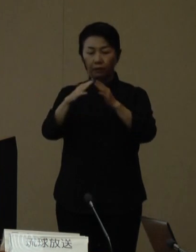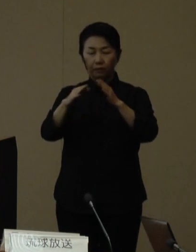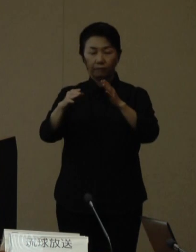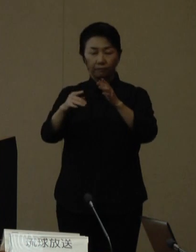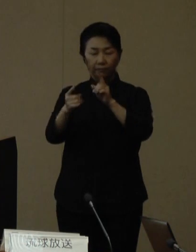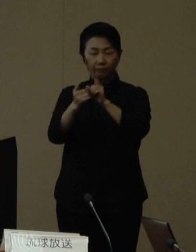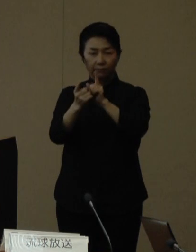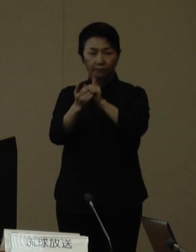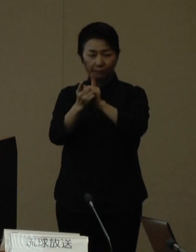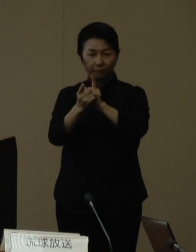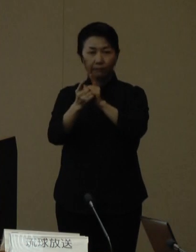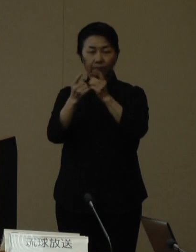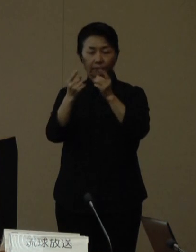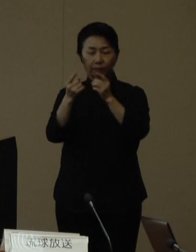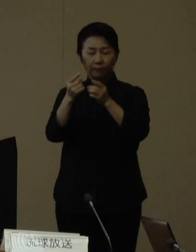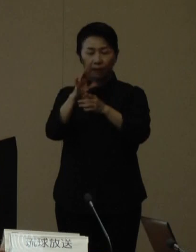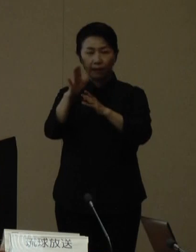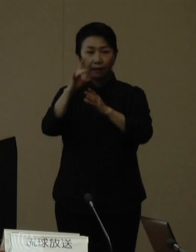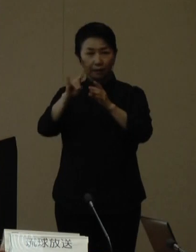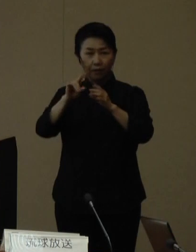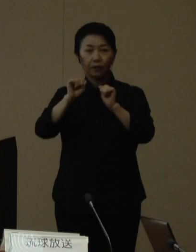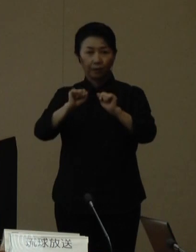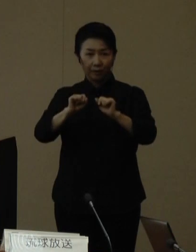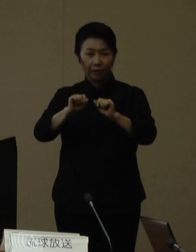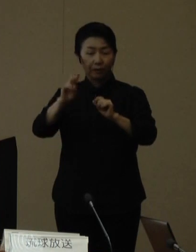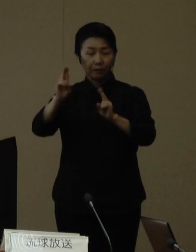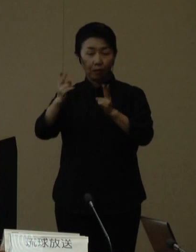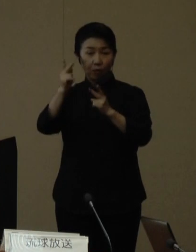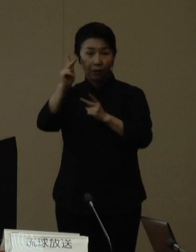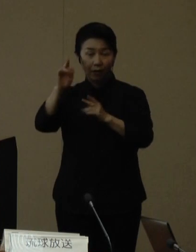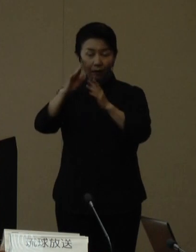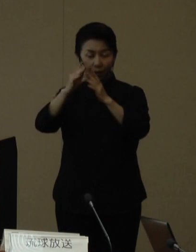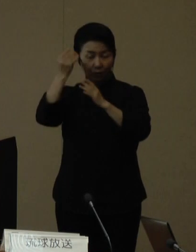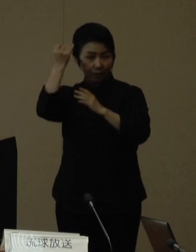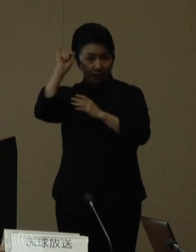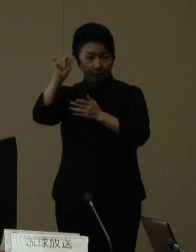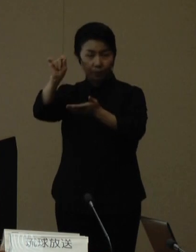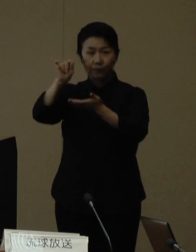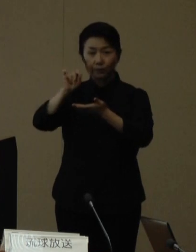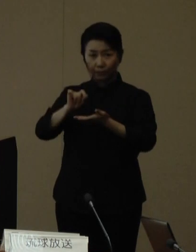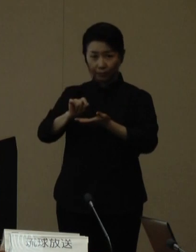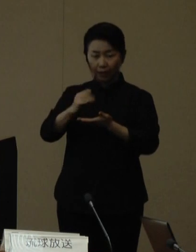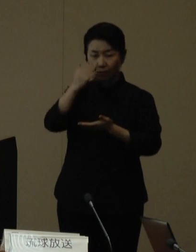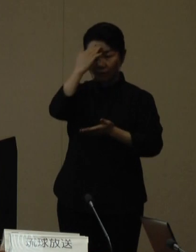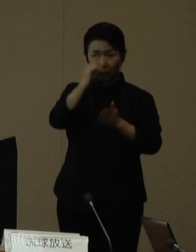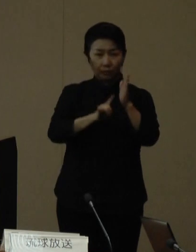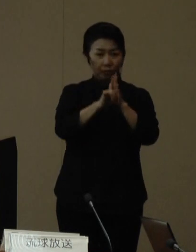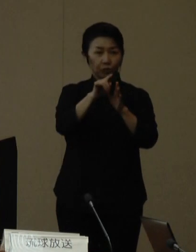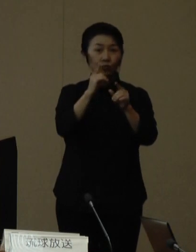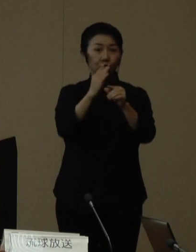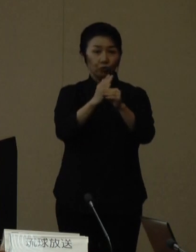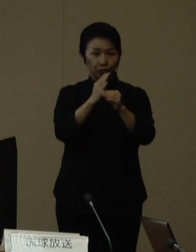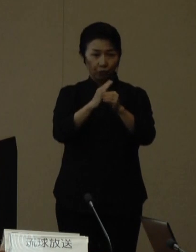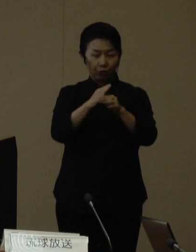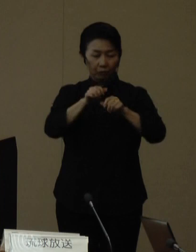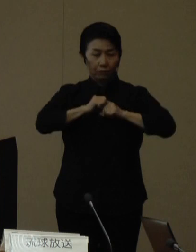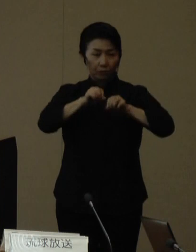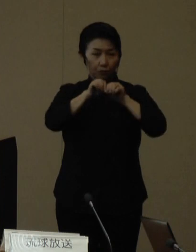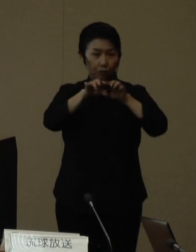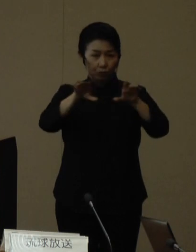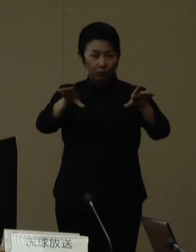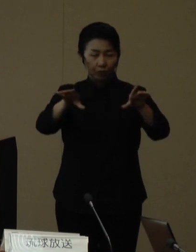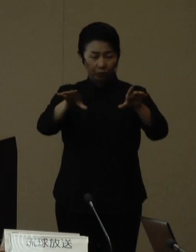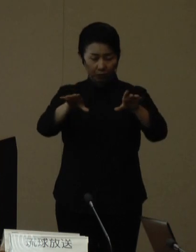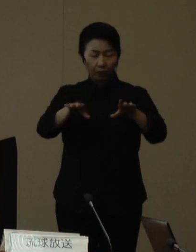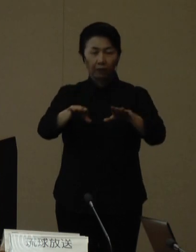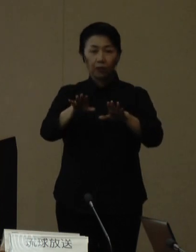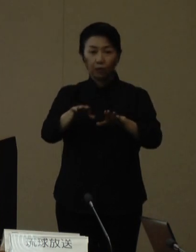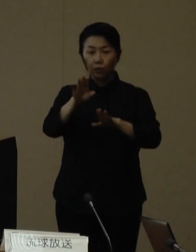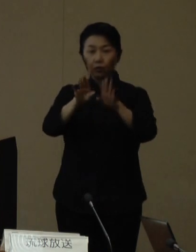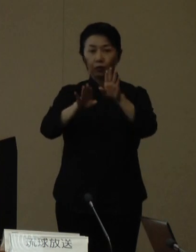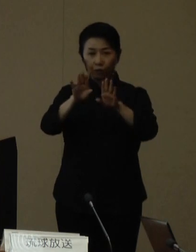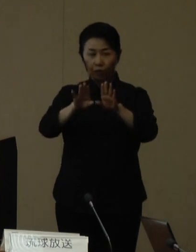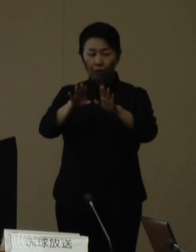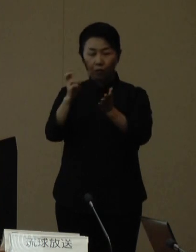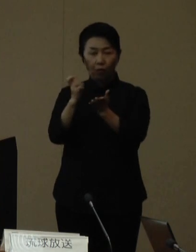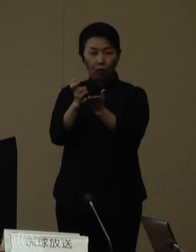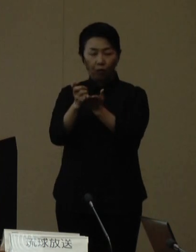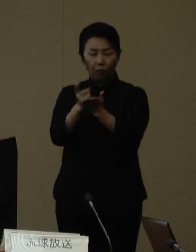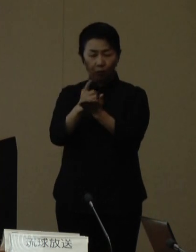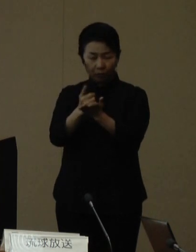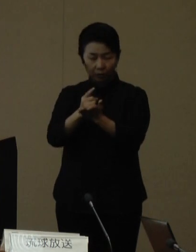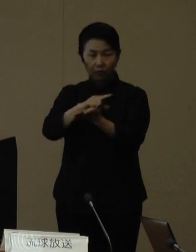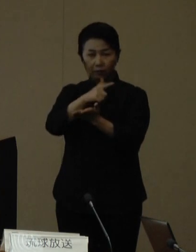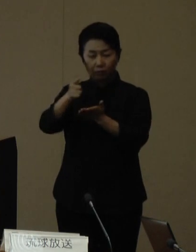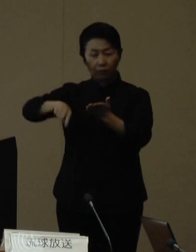感染状況や専門家会議の意見等を踏まえ、発令中の感染拡大警報、そして現行の対処方針の継続などについて確認をいたしました